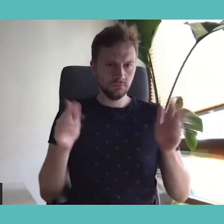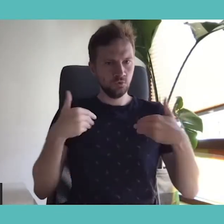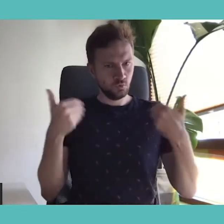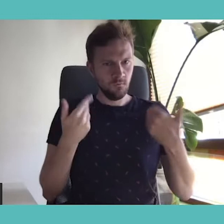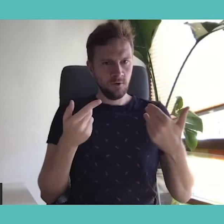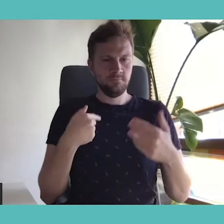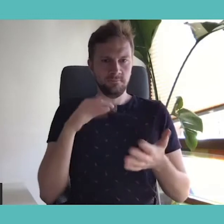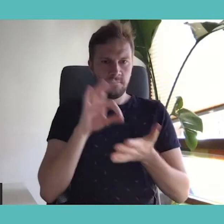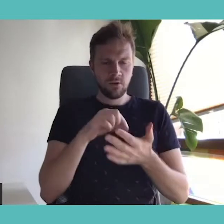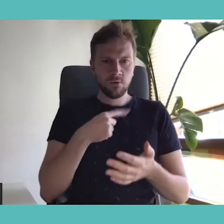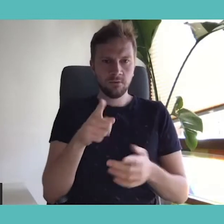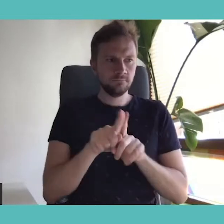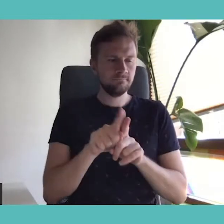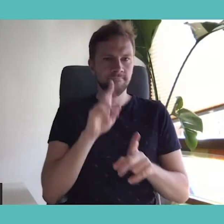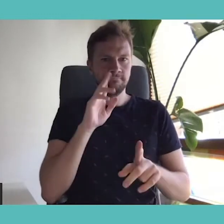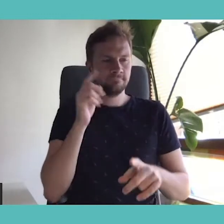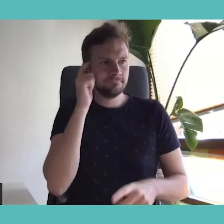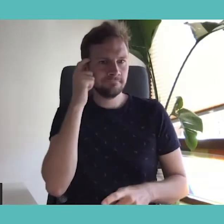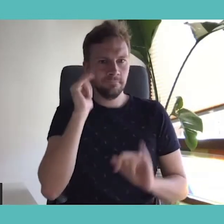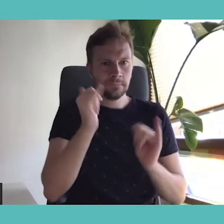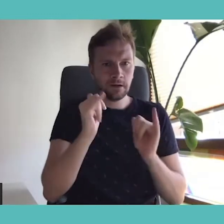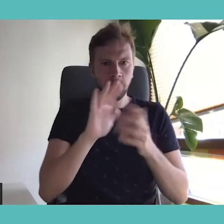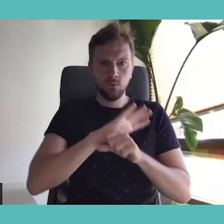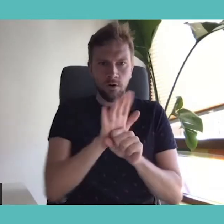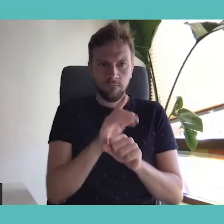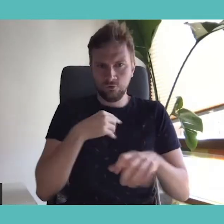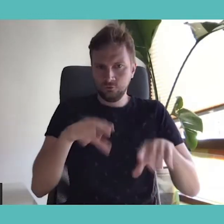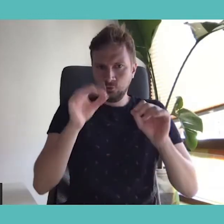Martwiłem się tą sytuacją. Zastanawiałme się jak to będzie. Na początku nic nie wiedziałem na temat koronawirusa.